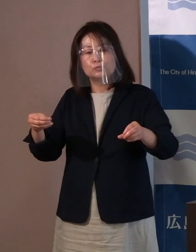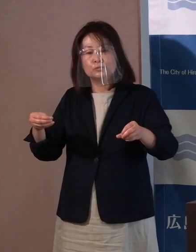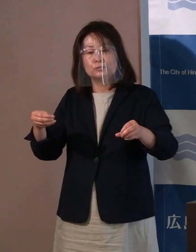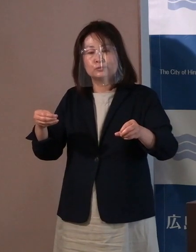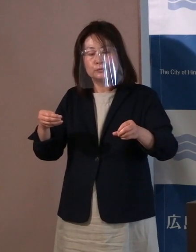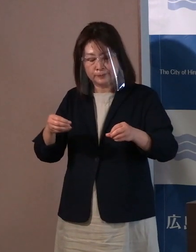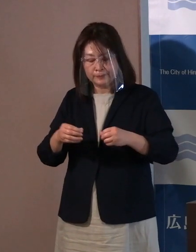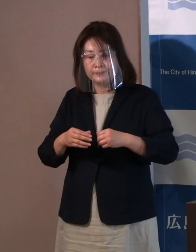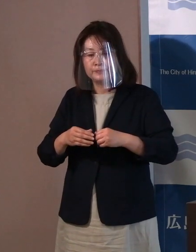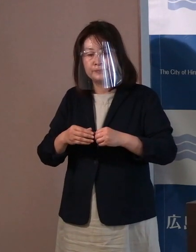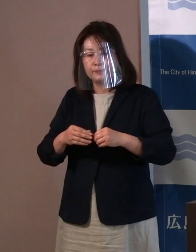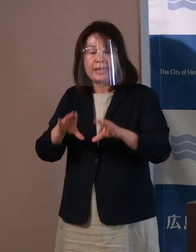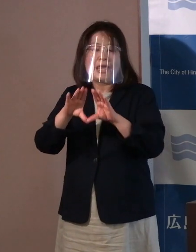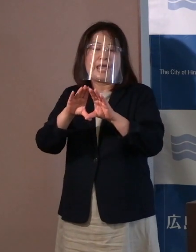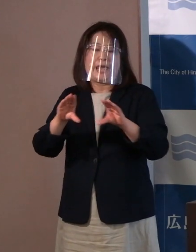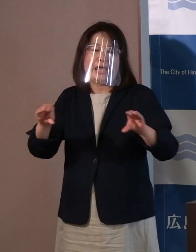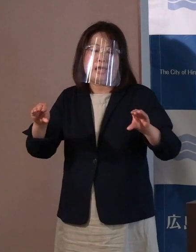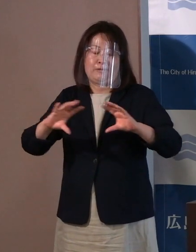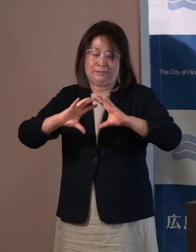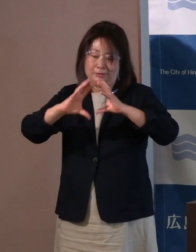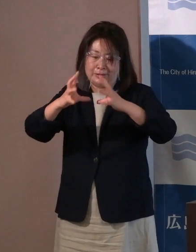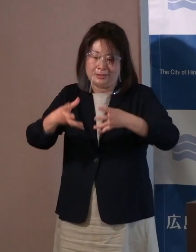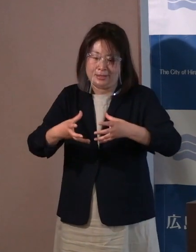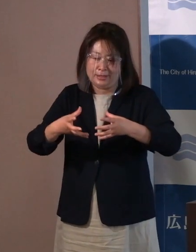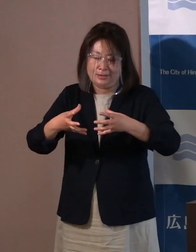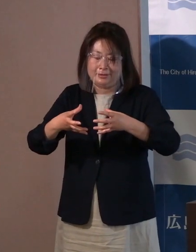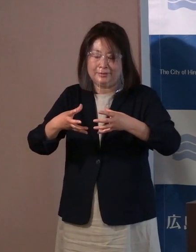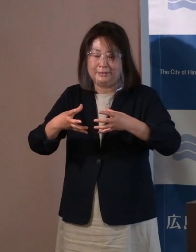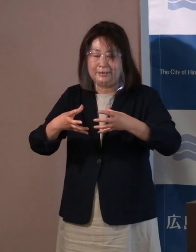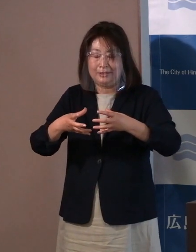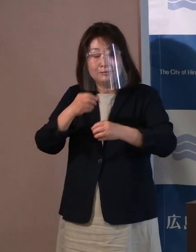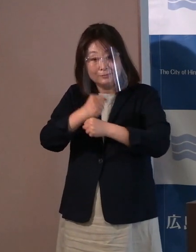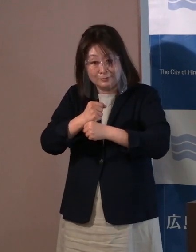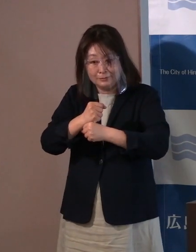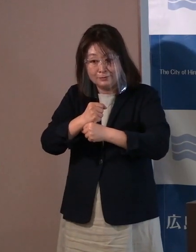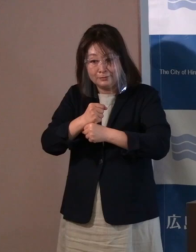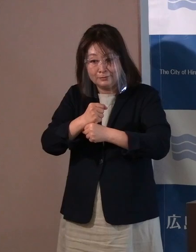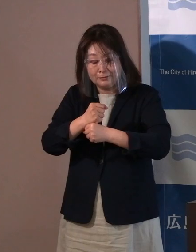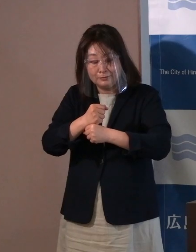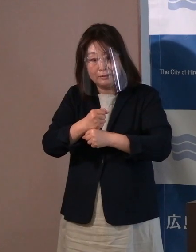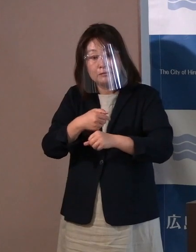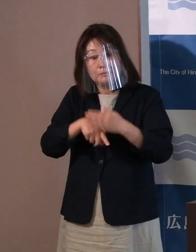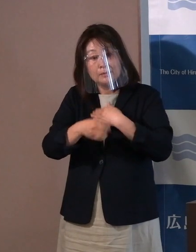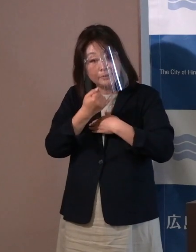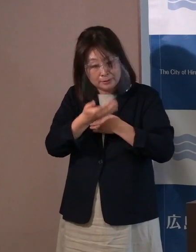平和な世の中というものを目指していく､ 簡単に言えば､こういうことでしょうかね｡ (市長)はい｡